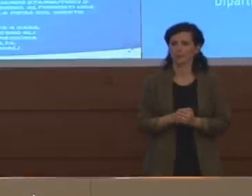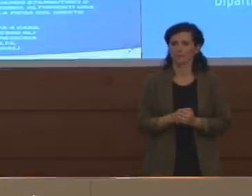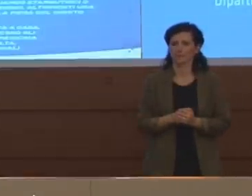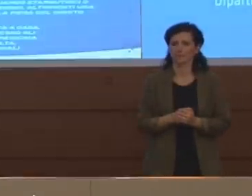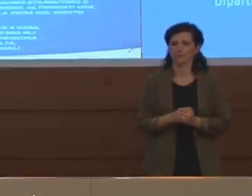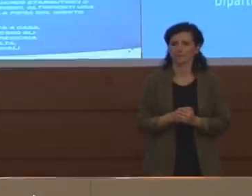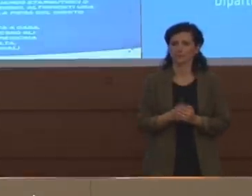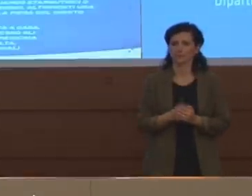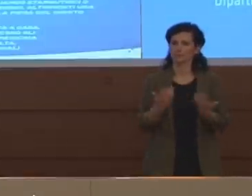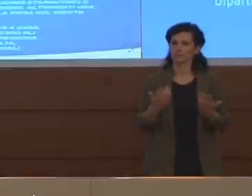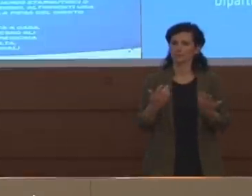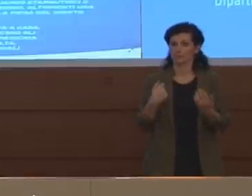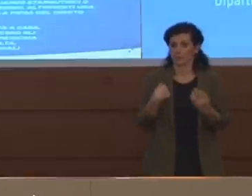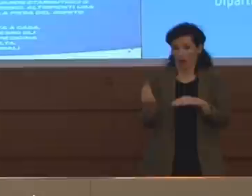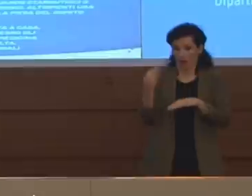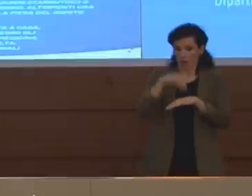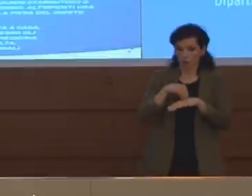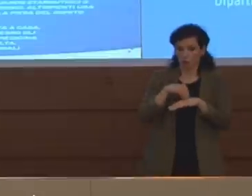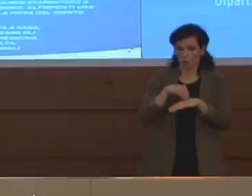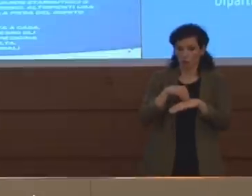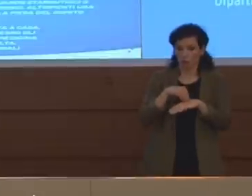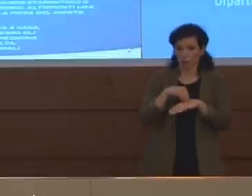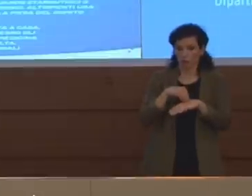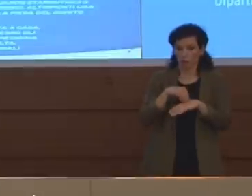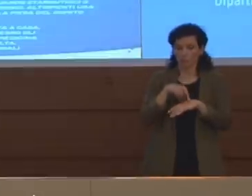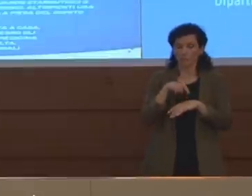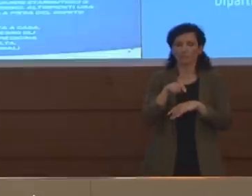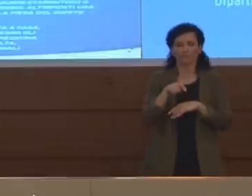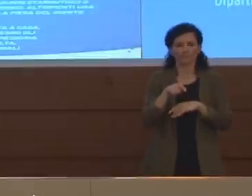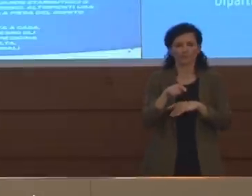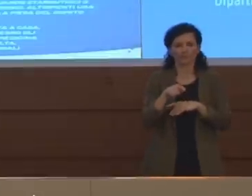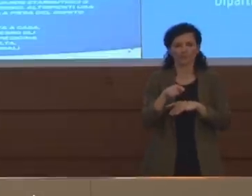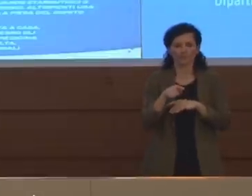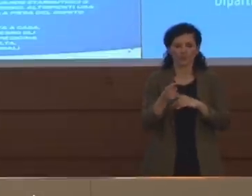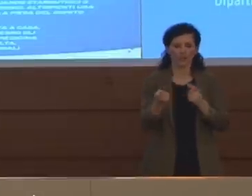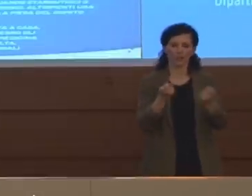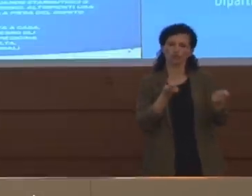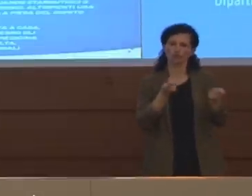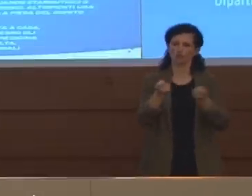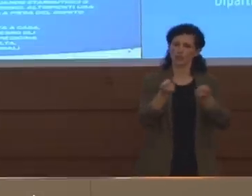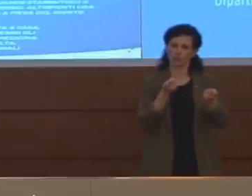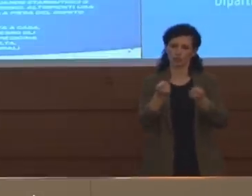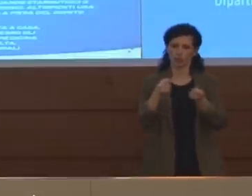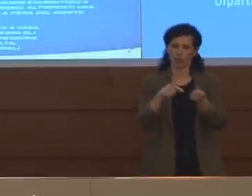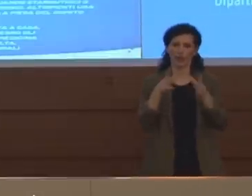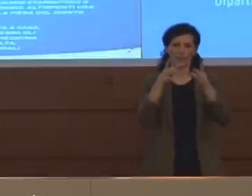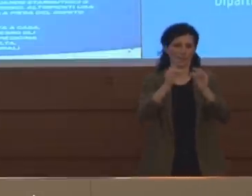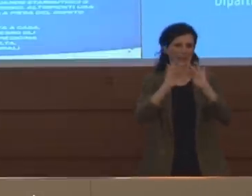credo, ulteriore di gestione di questa pandemia